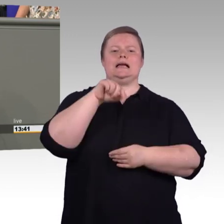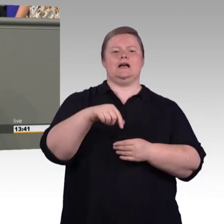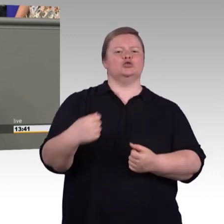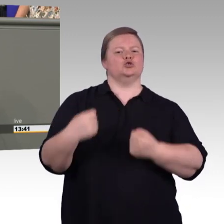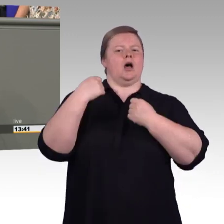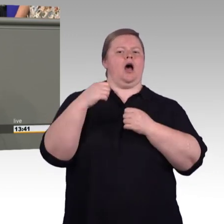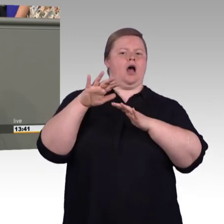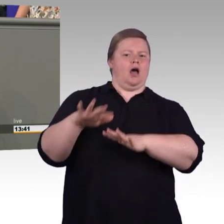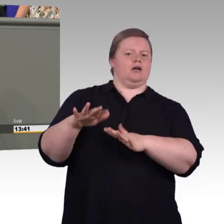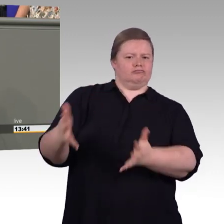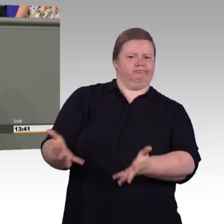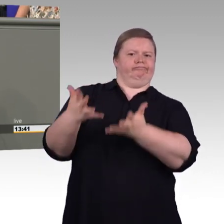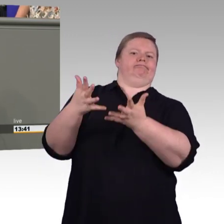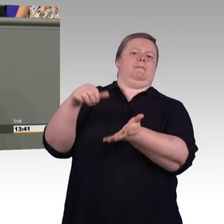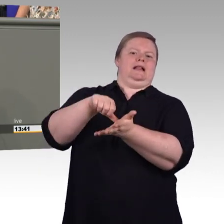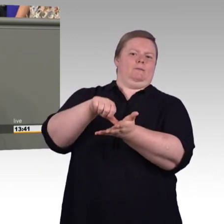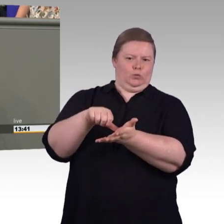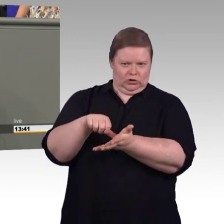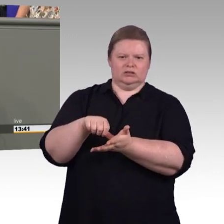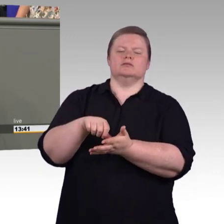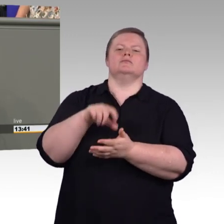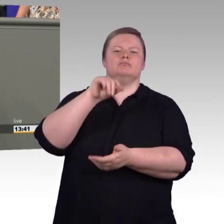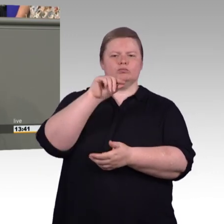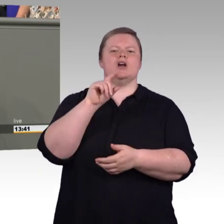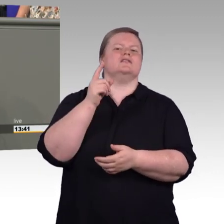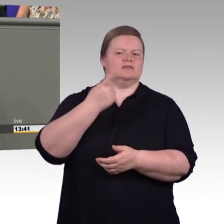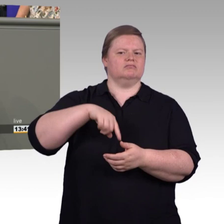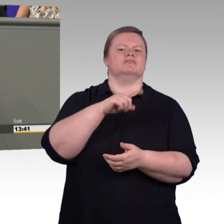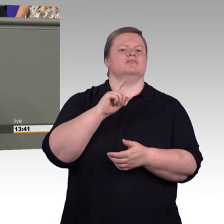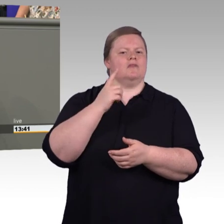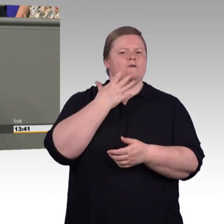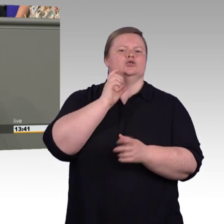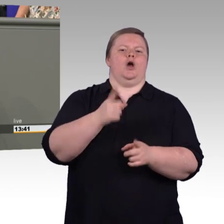weil uns die Kinder und ihre Rechte besonders am Herzen liegen.